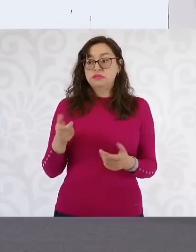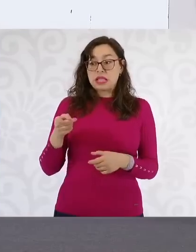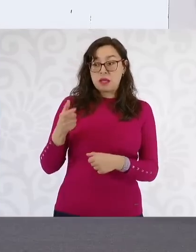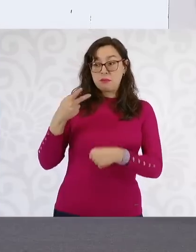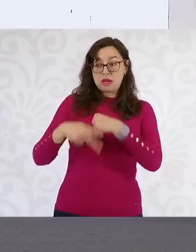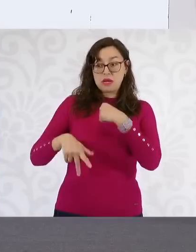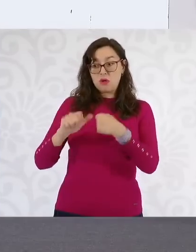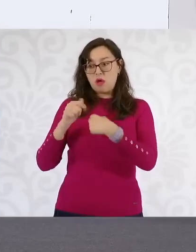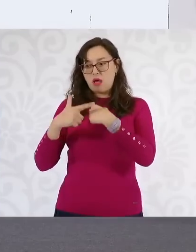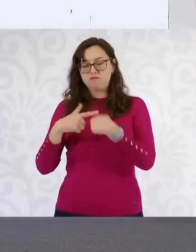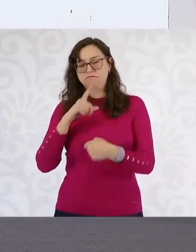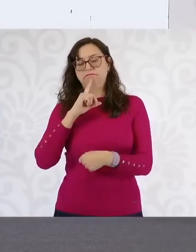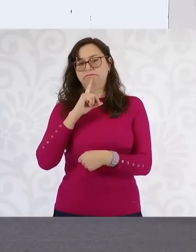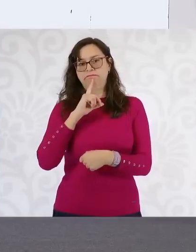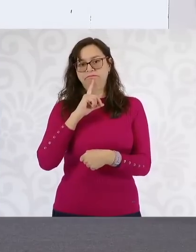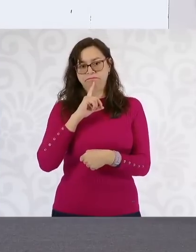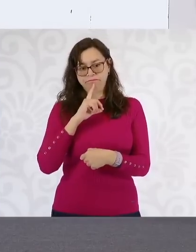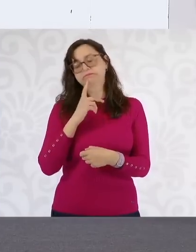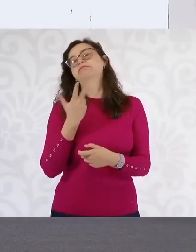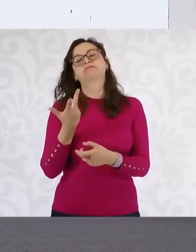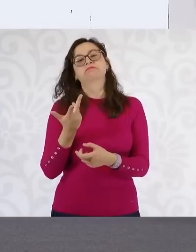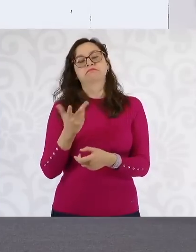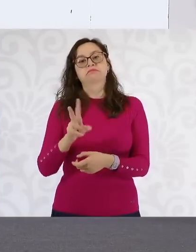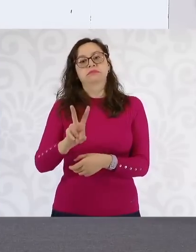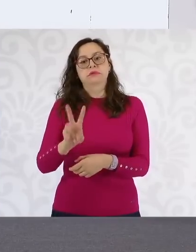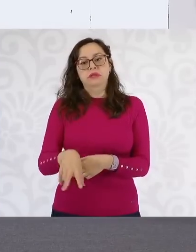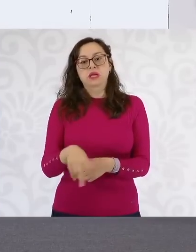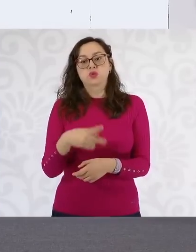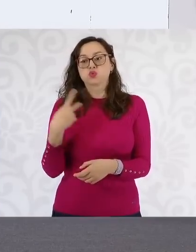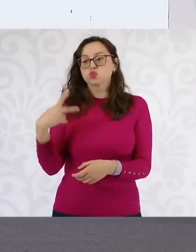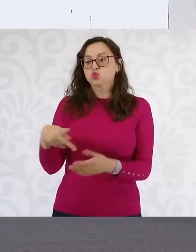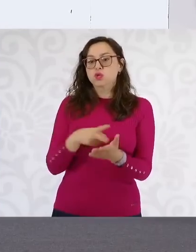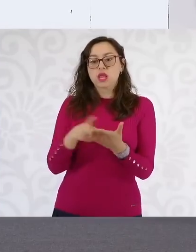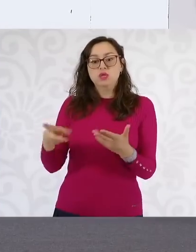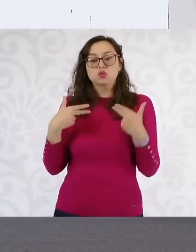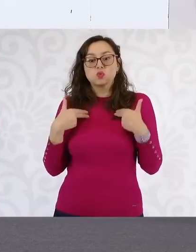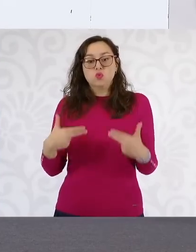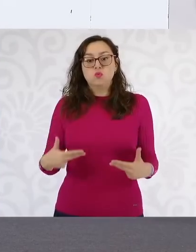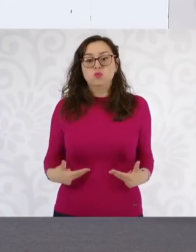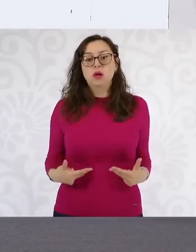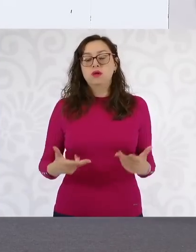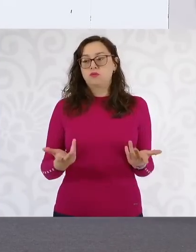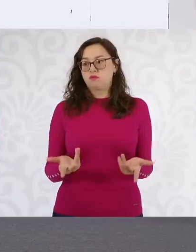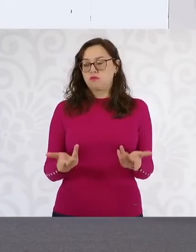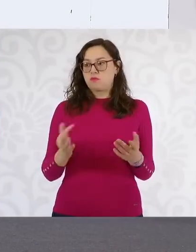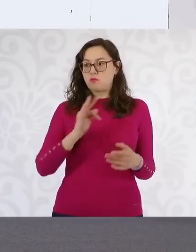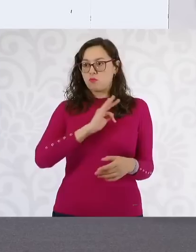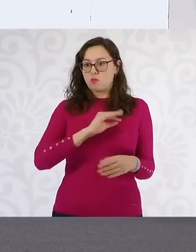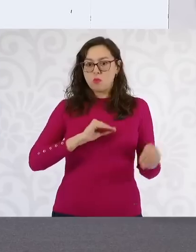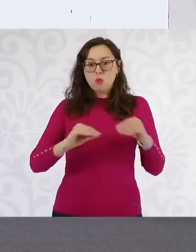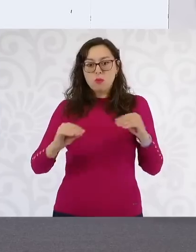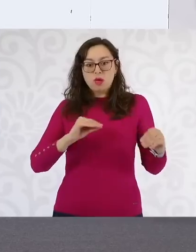y de manera adicional haciendo valer el derecho humano a la movilidad estén cercanos o contiguos